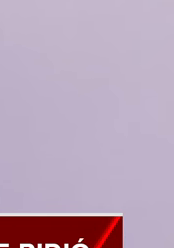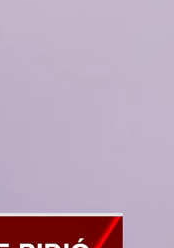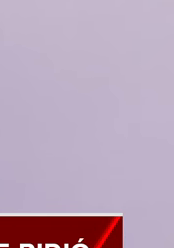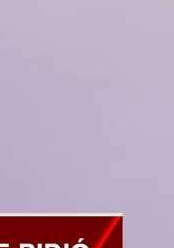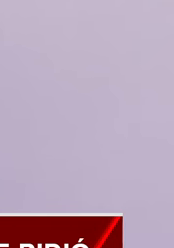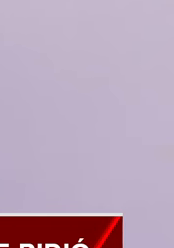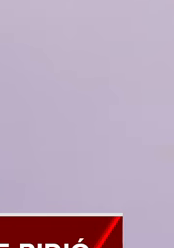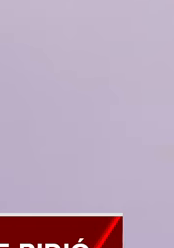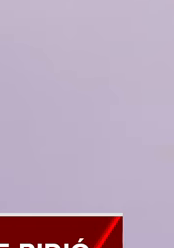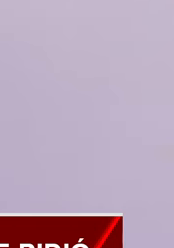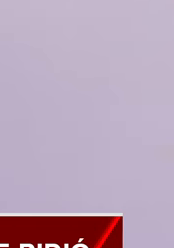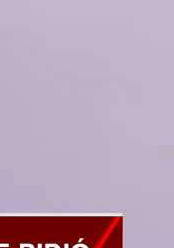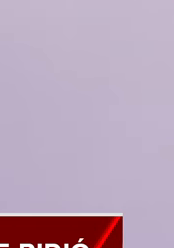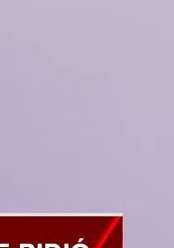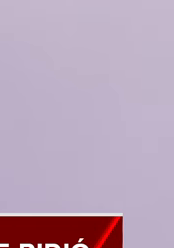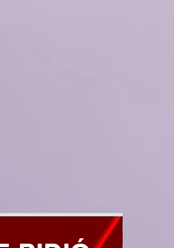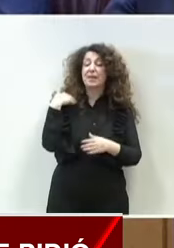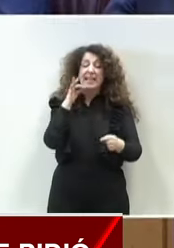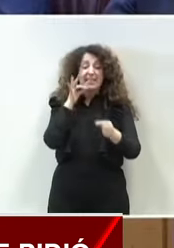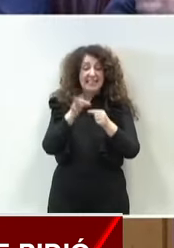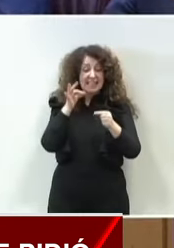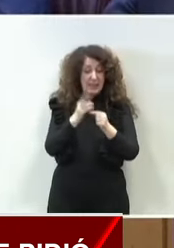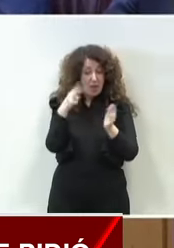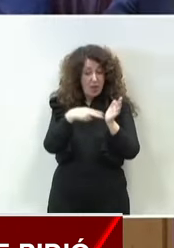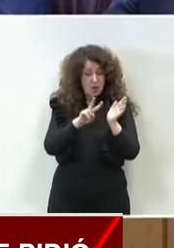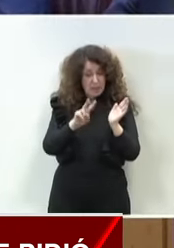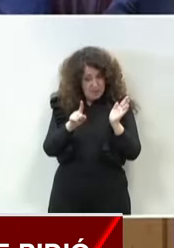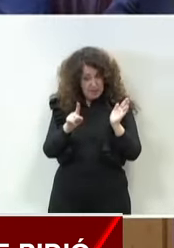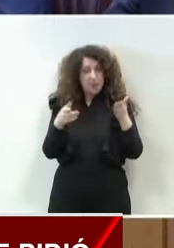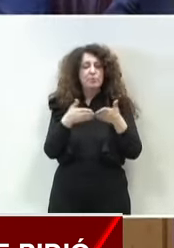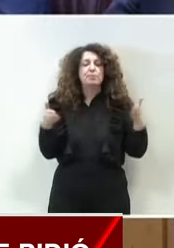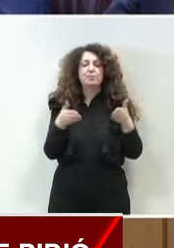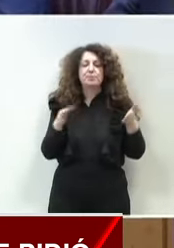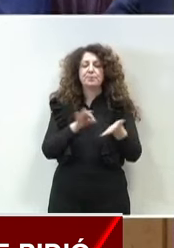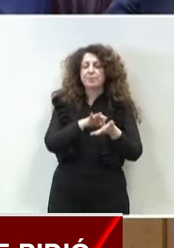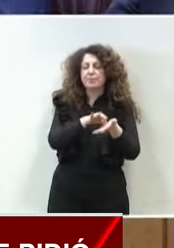Ahora parece que con la ministra la primera ministra meloni no Pero había un gobierno